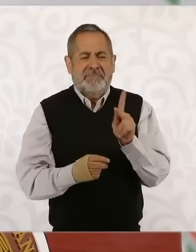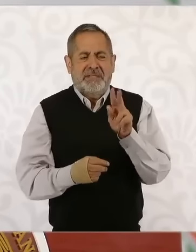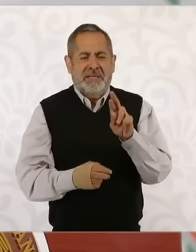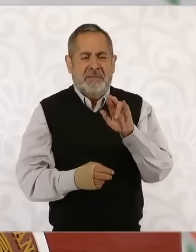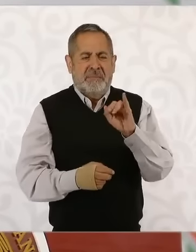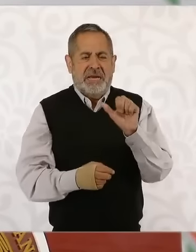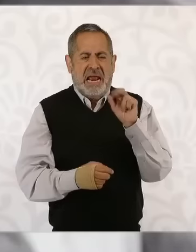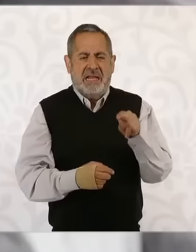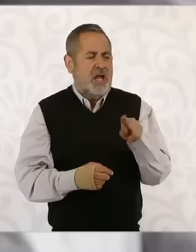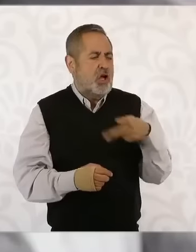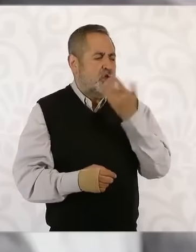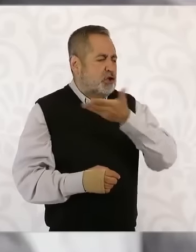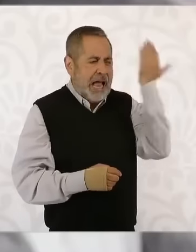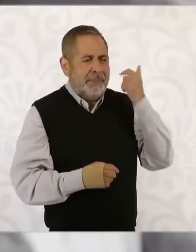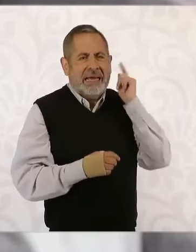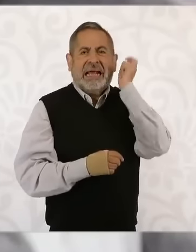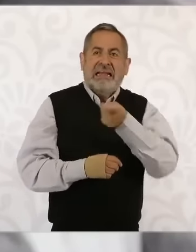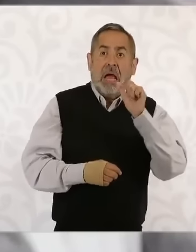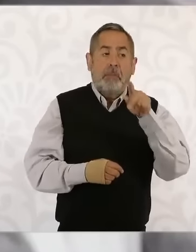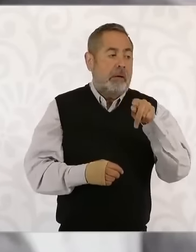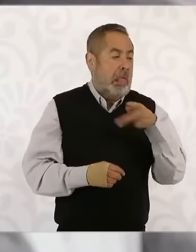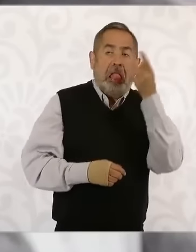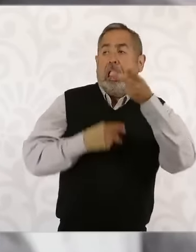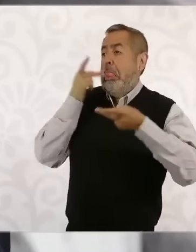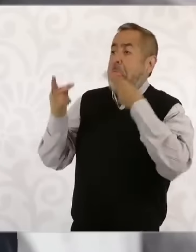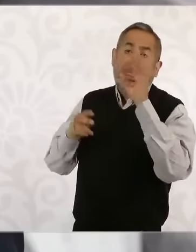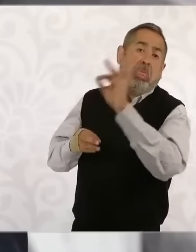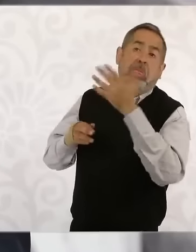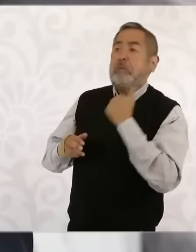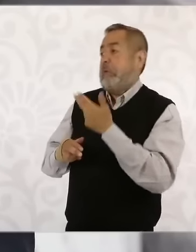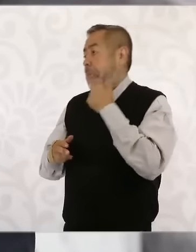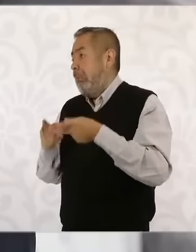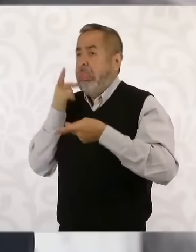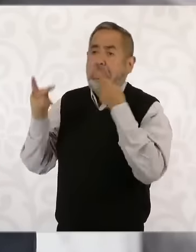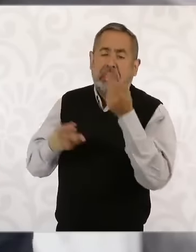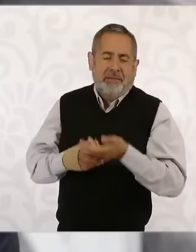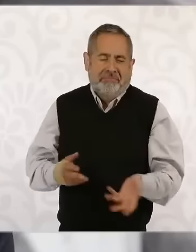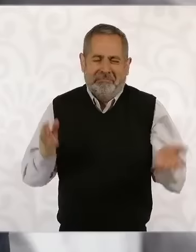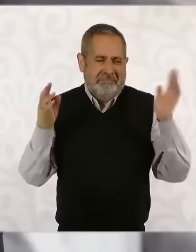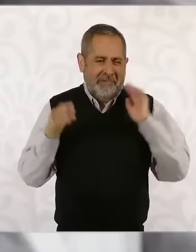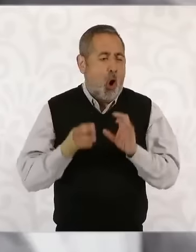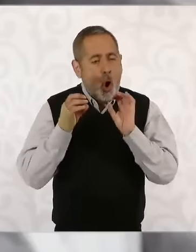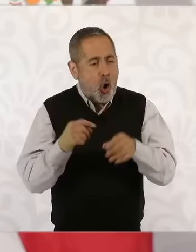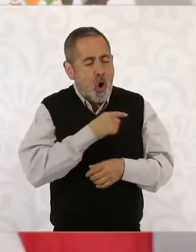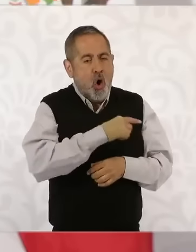amparo, pero se les hace muy fácil. simplemente descalificar o porque se trata de jueces o